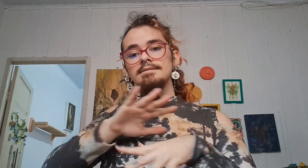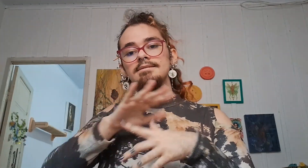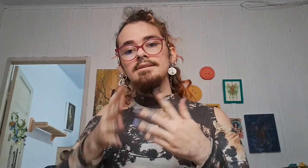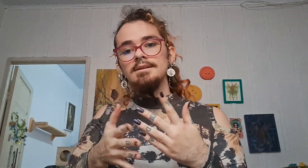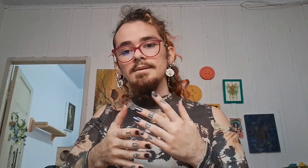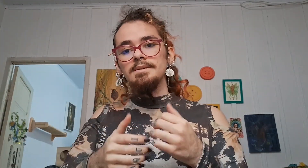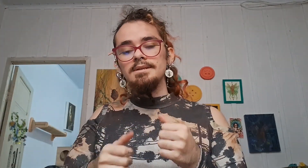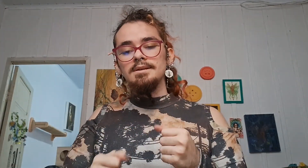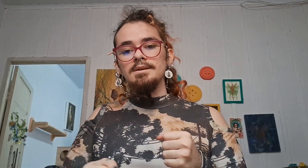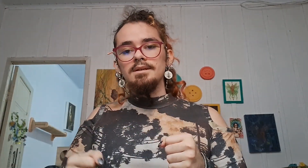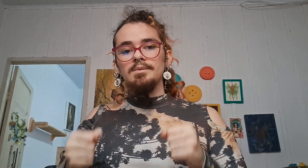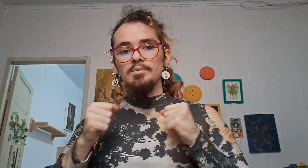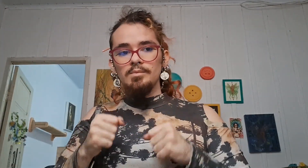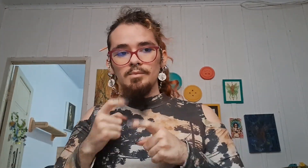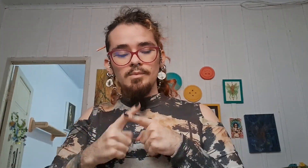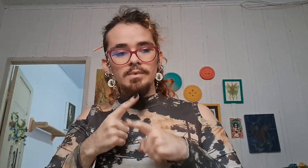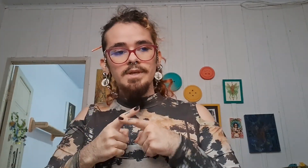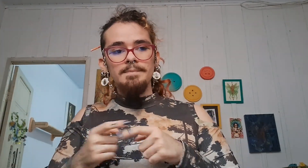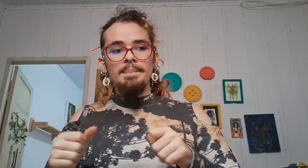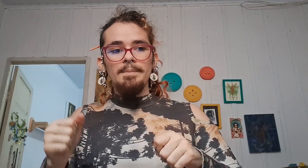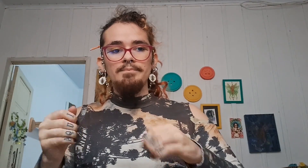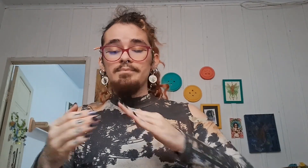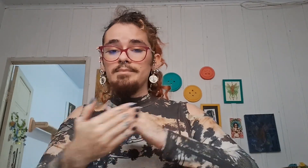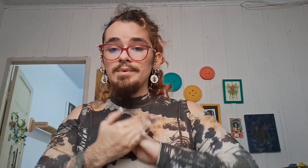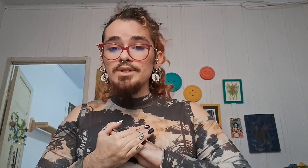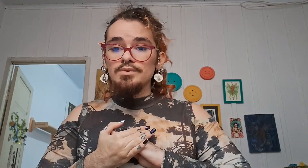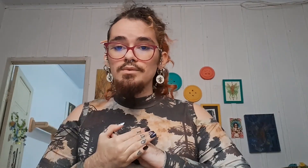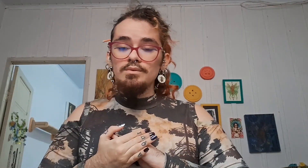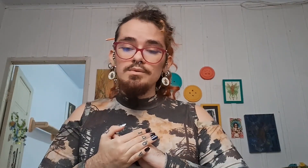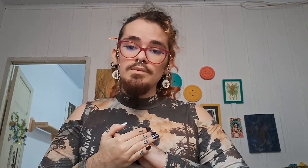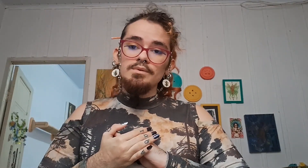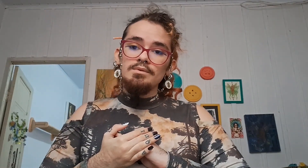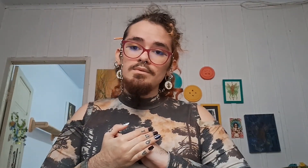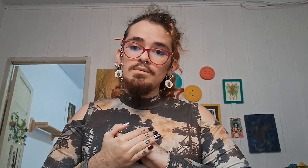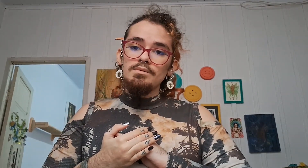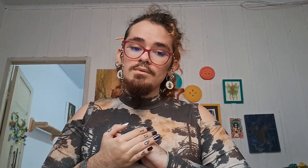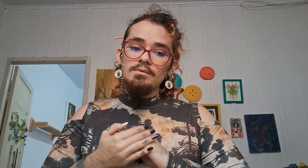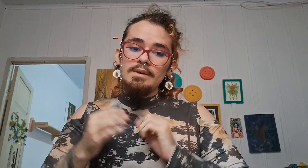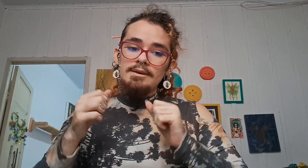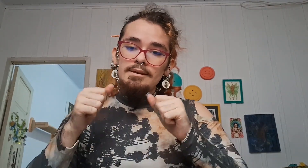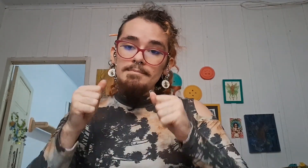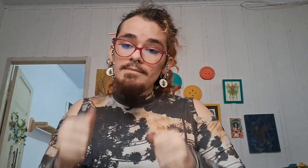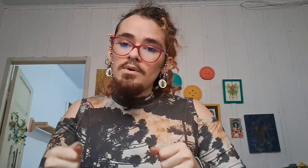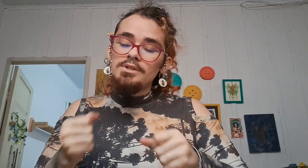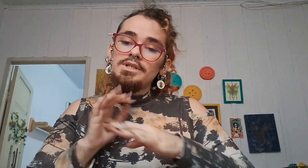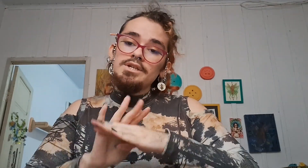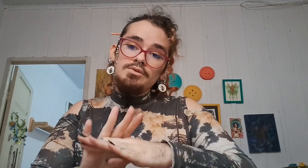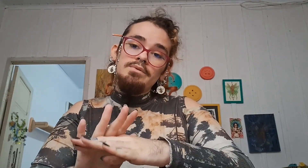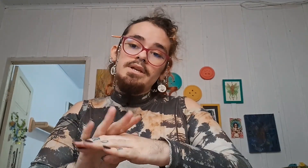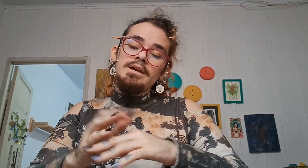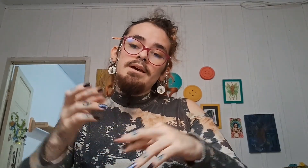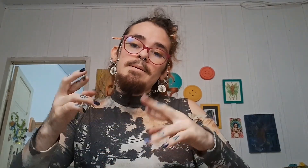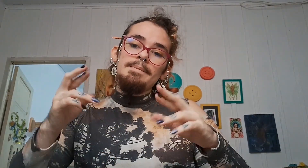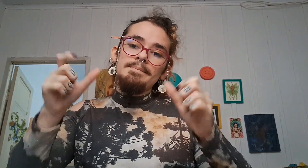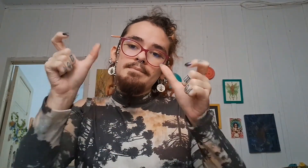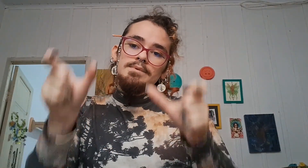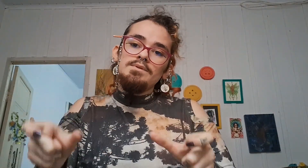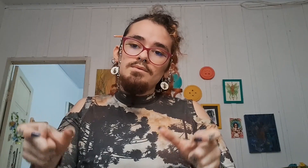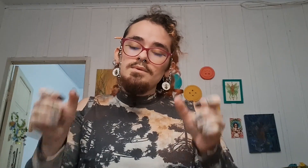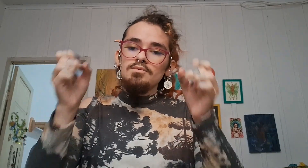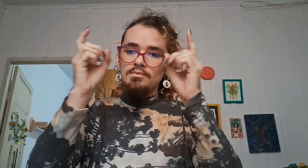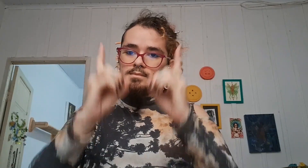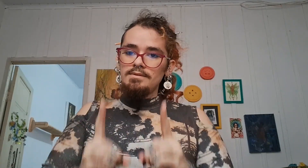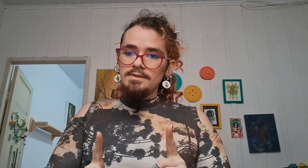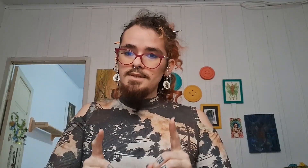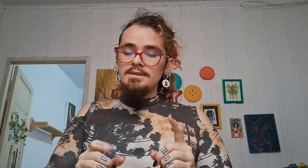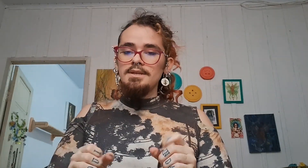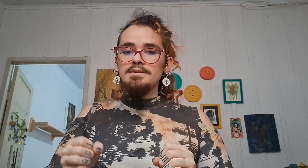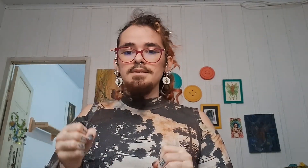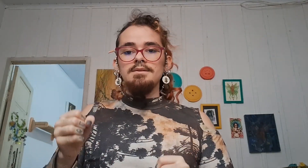porque como me ajudou pode ajudar também outras pessoas com deficiência